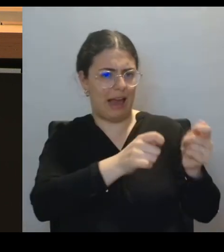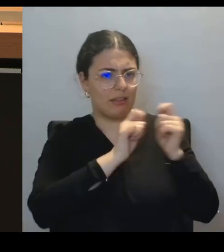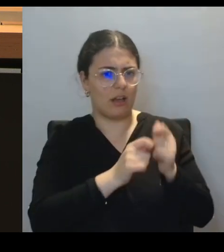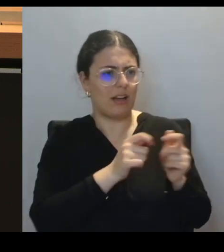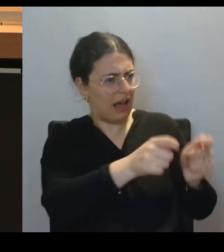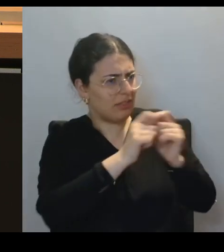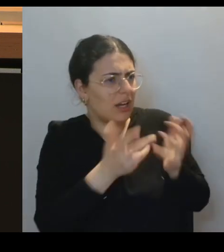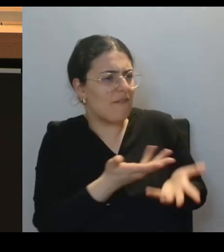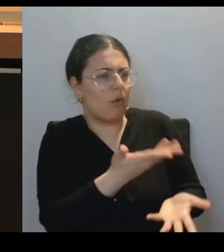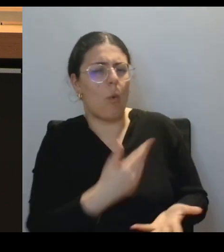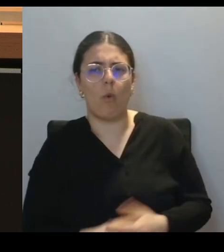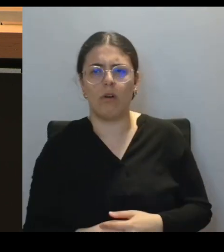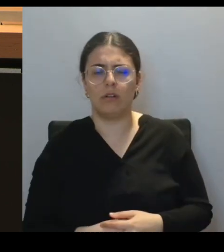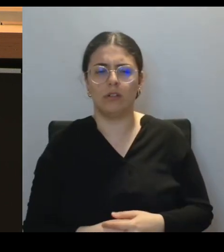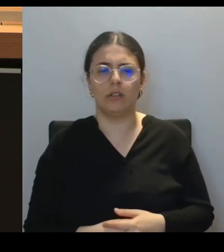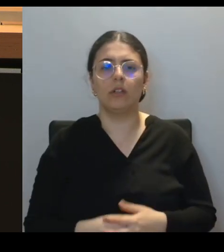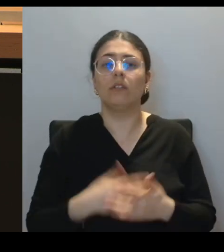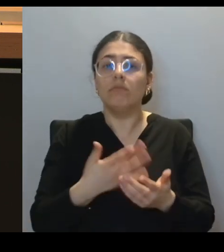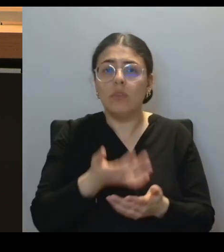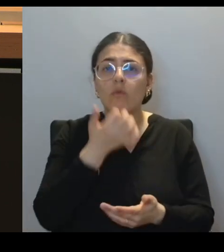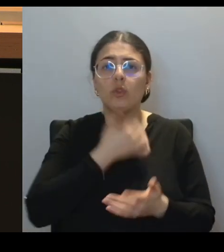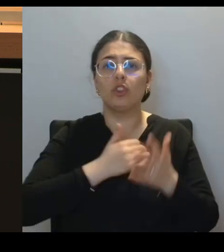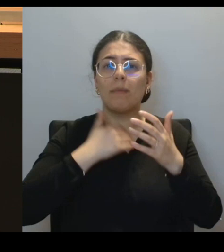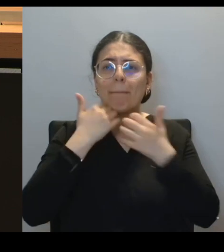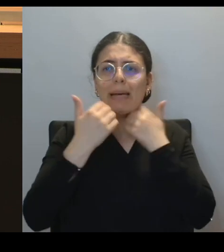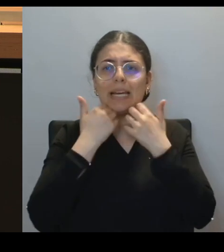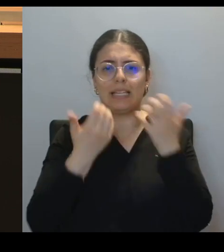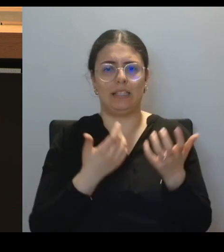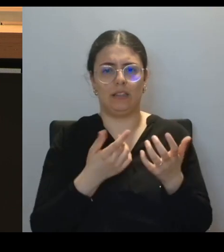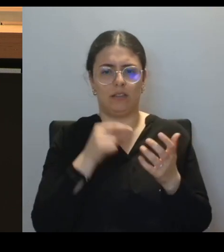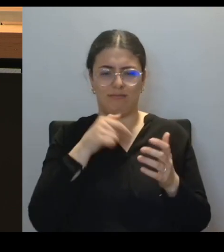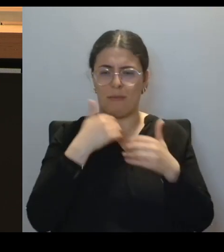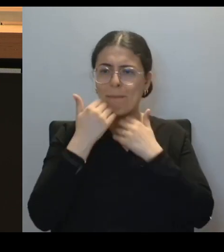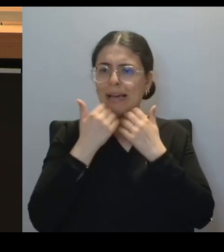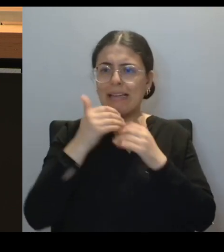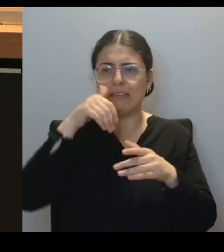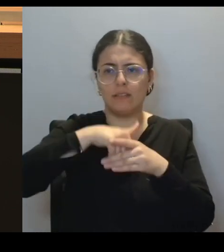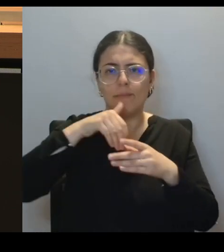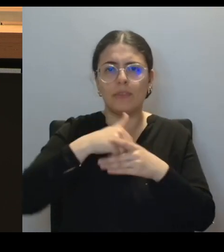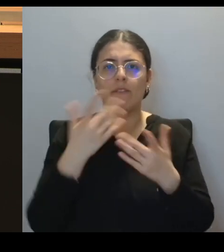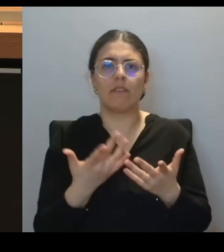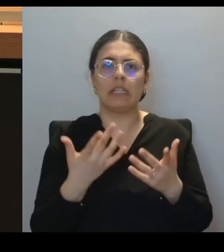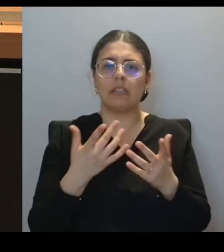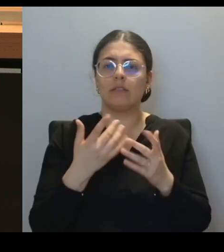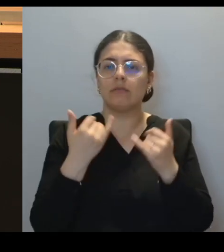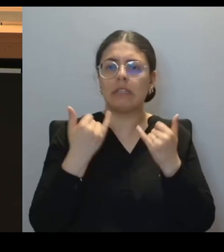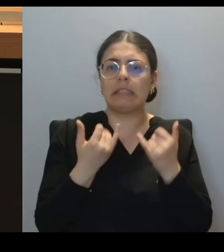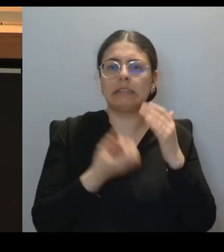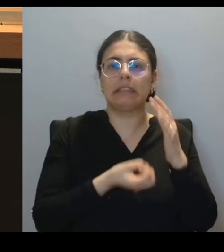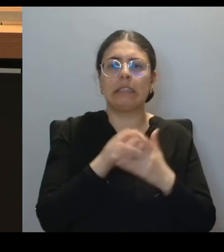der sagen soll, wie gut oder schlecht es der kreativ digital oder kulturwirtschaft geht. Ehrlicherweise brauche ich dafür